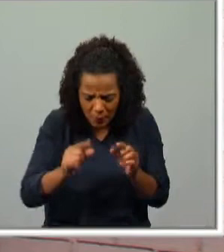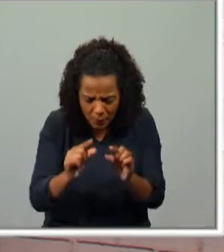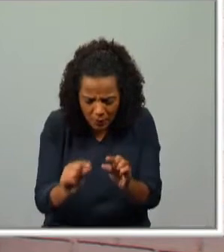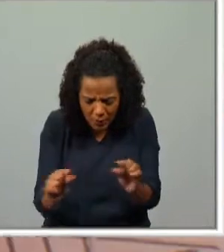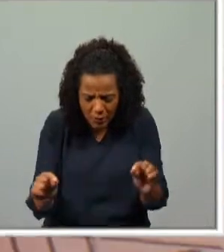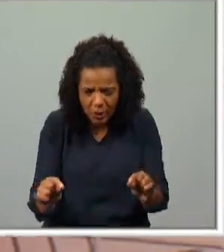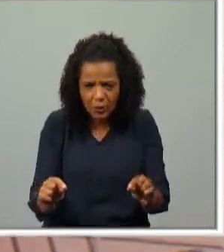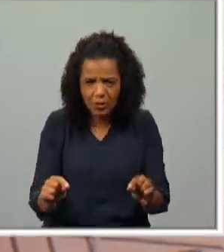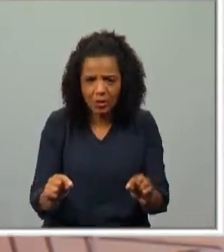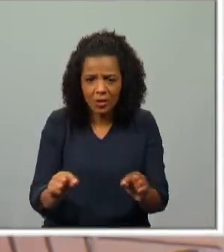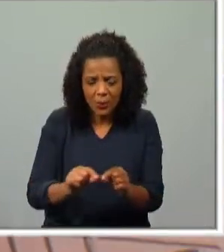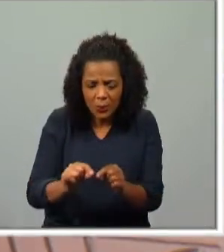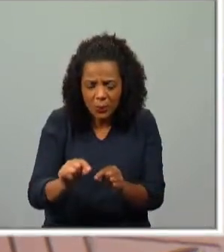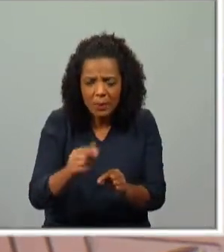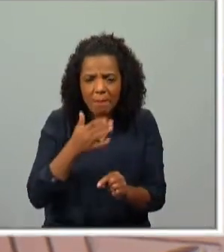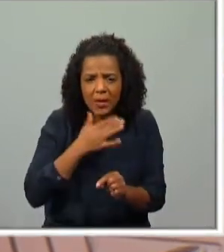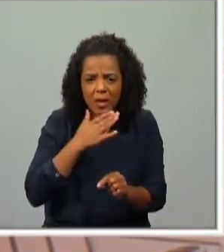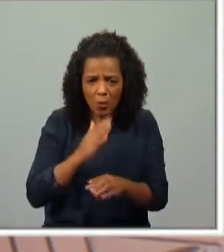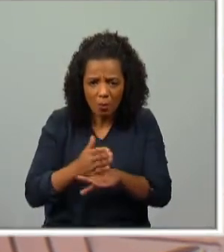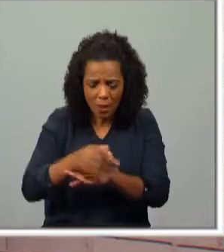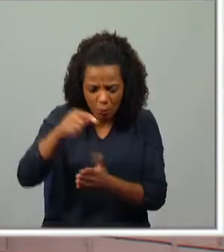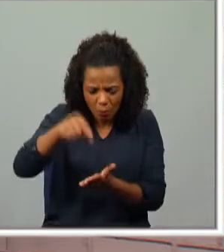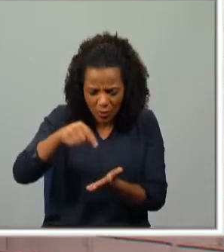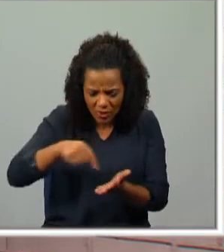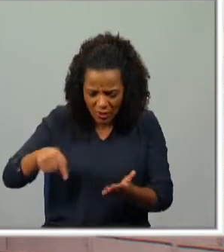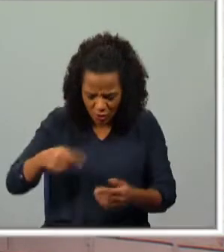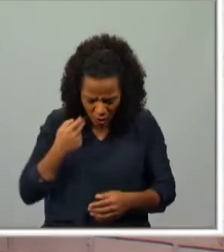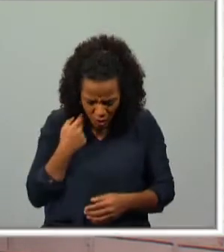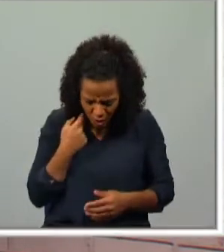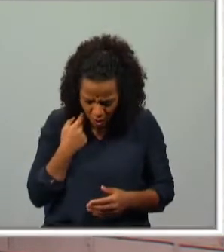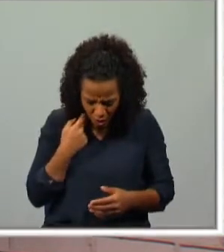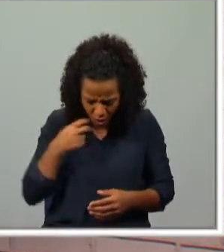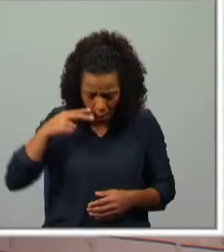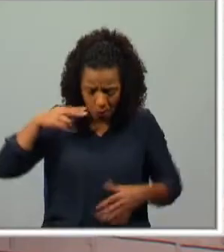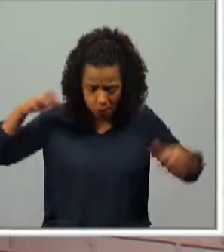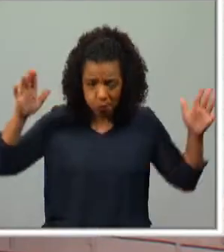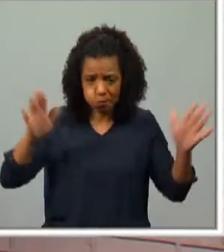uma linha branca e os barcos eram pontinhos não é minutos objetos 一條白線，船是點不是分鐘對象